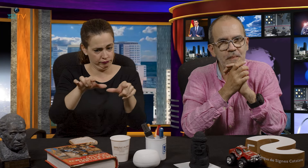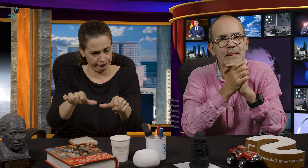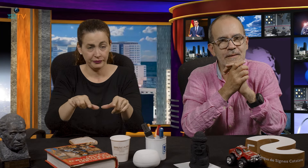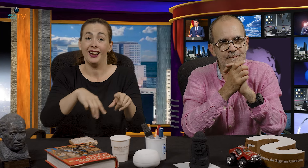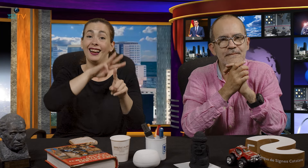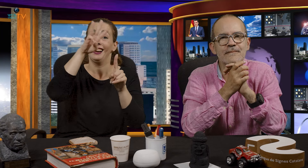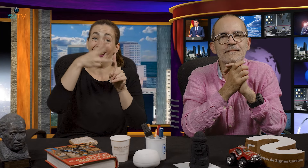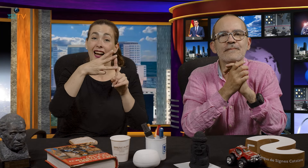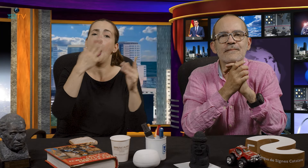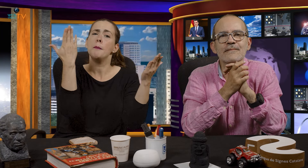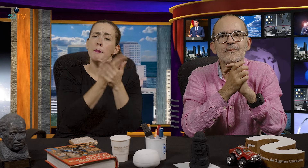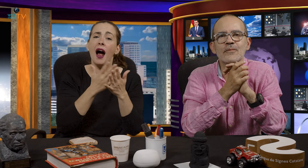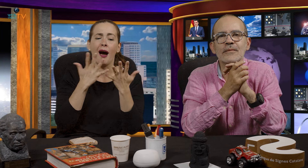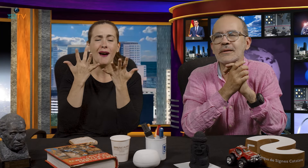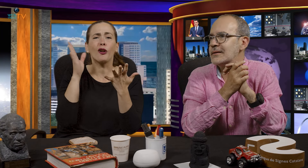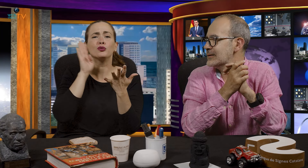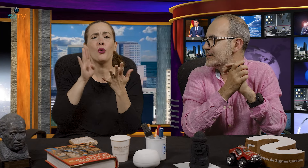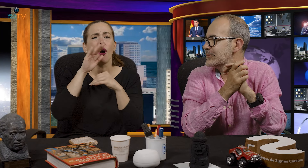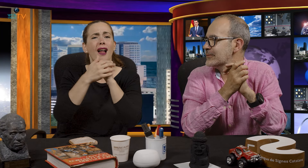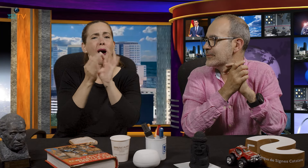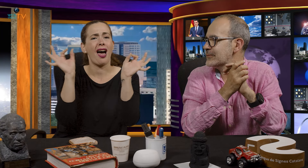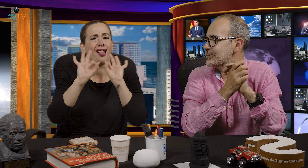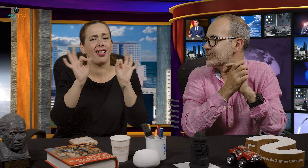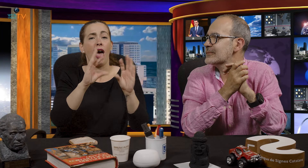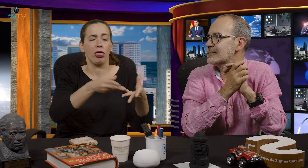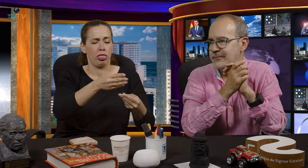La tercera la tocaron con las manos sucias.